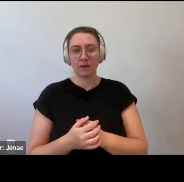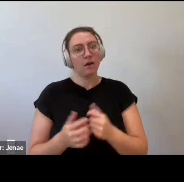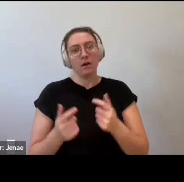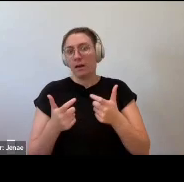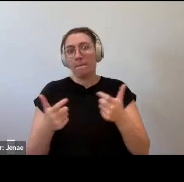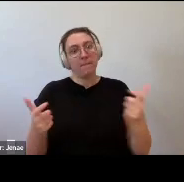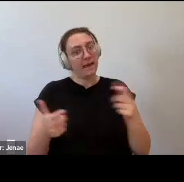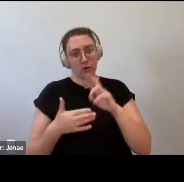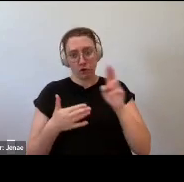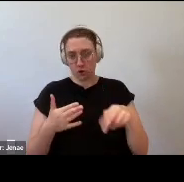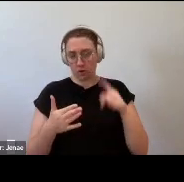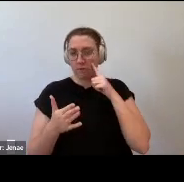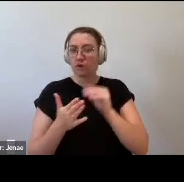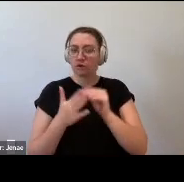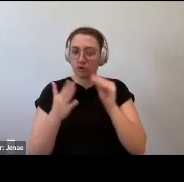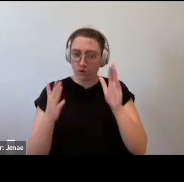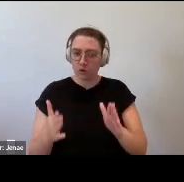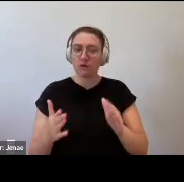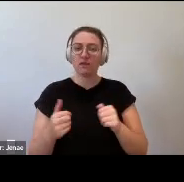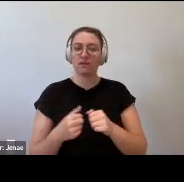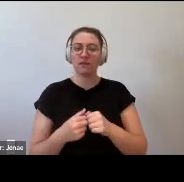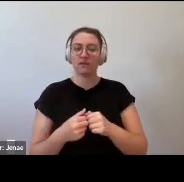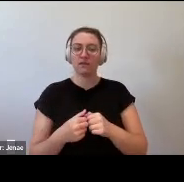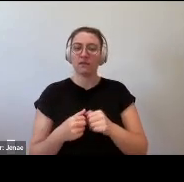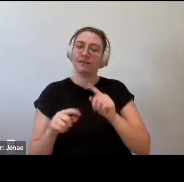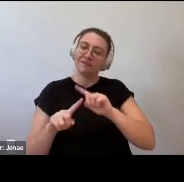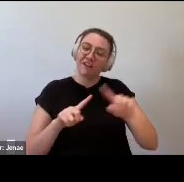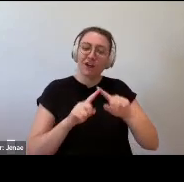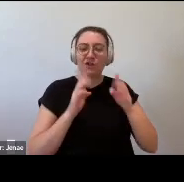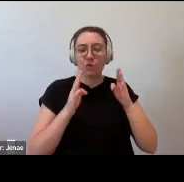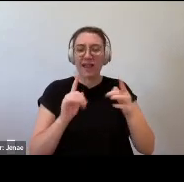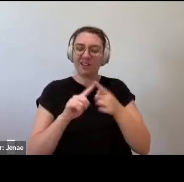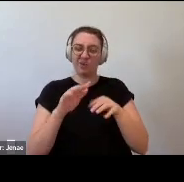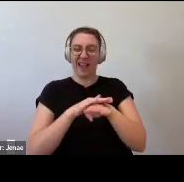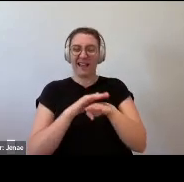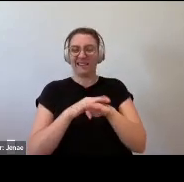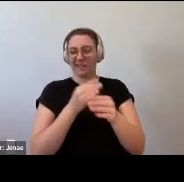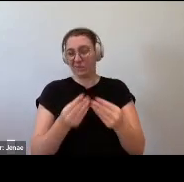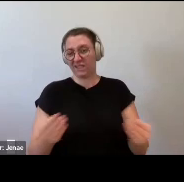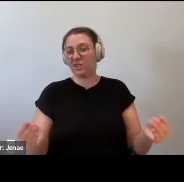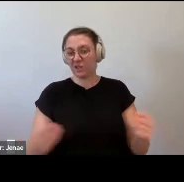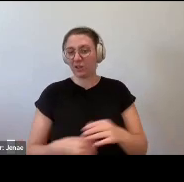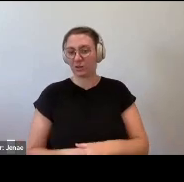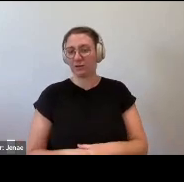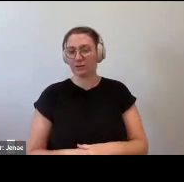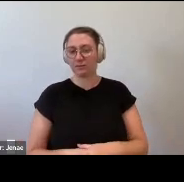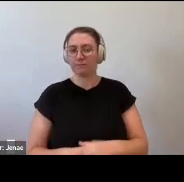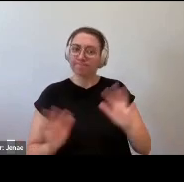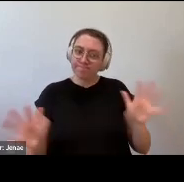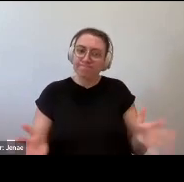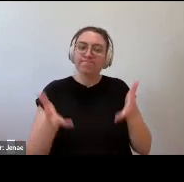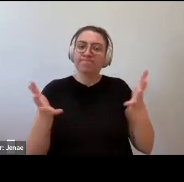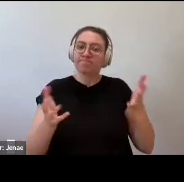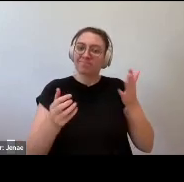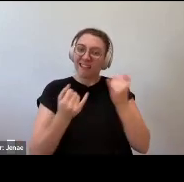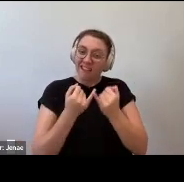para los estudiantes es tener diversas maneras de acceder al material. Fomenta la independencia y la confianza